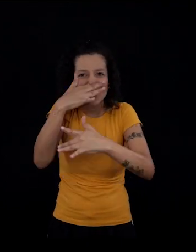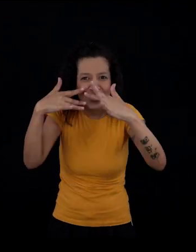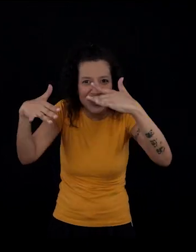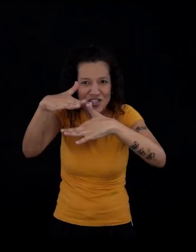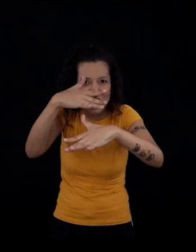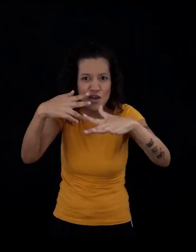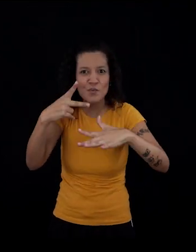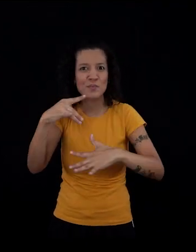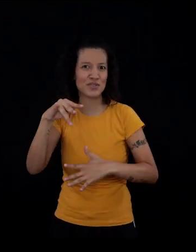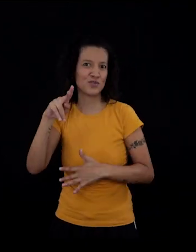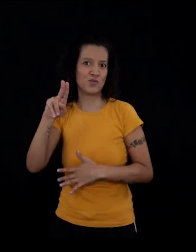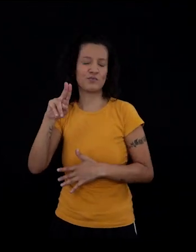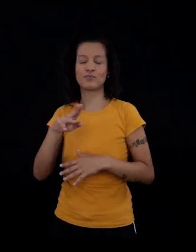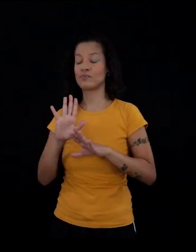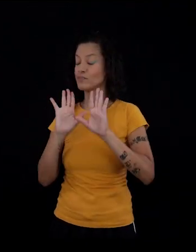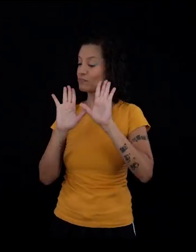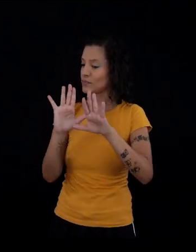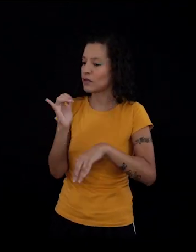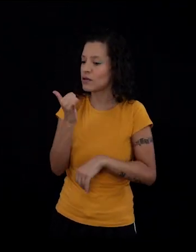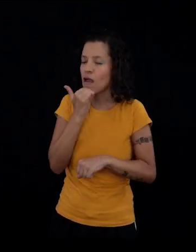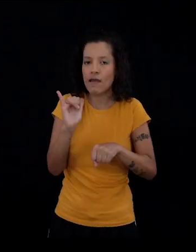Só que na estratégia que a gente tinha –